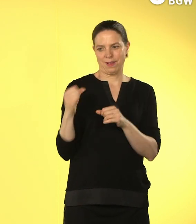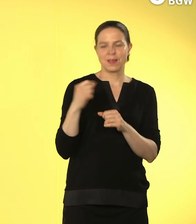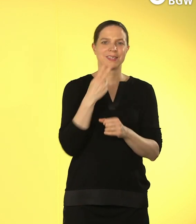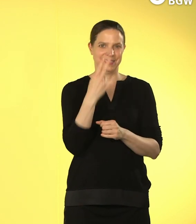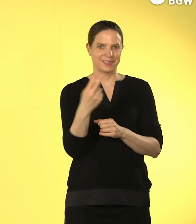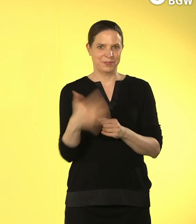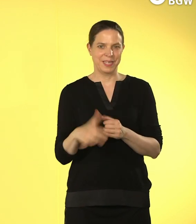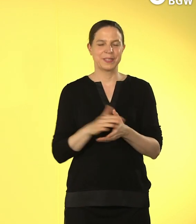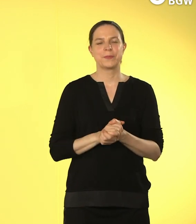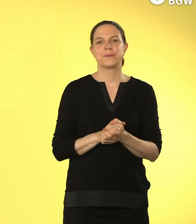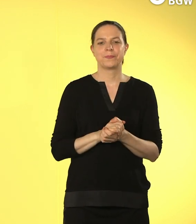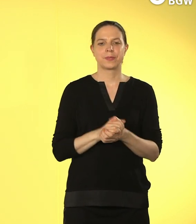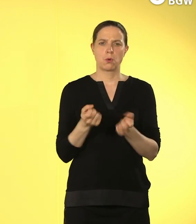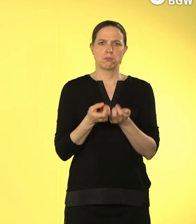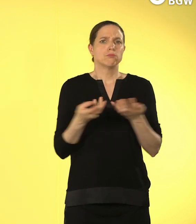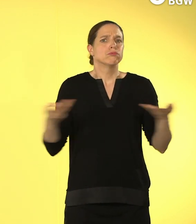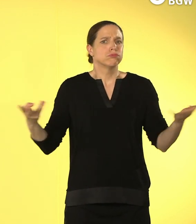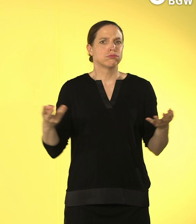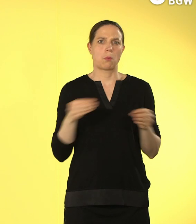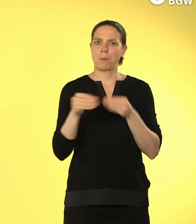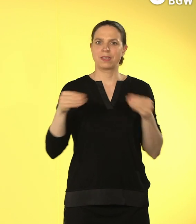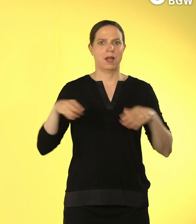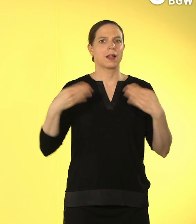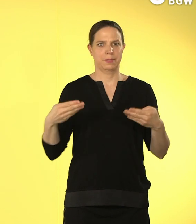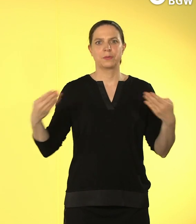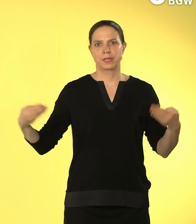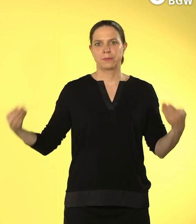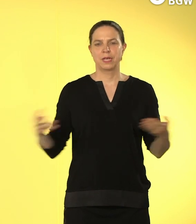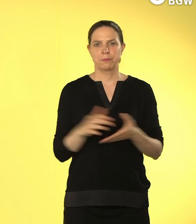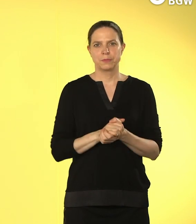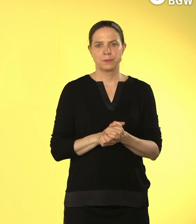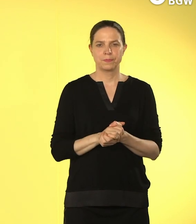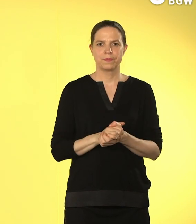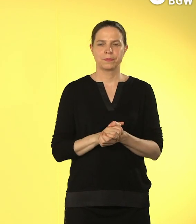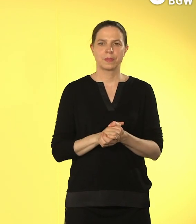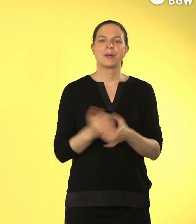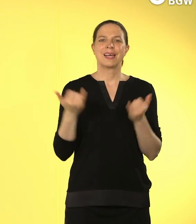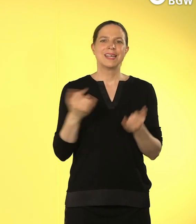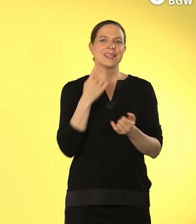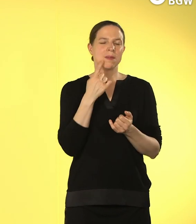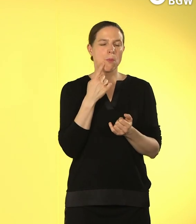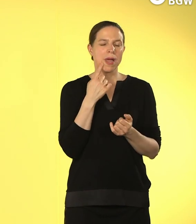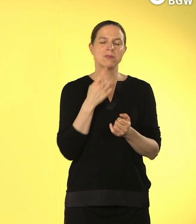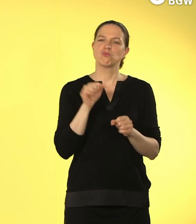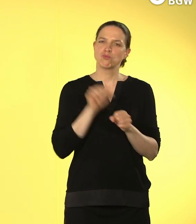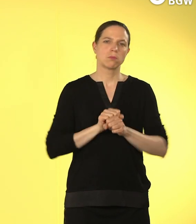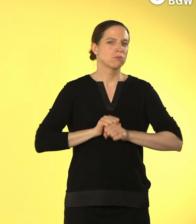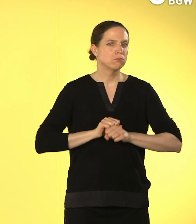Hier haben wir eine Vielfalt von Materialien. Das Material, was sich am stärksten durchsetzt,